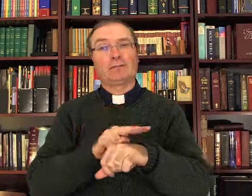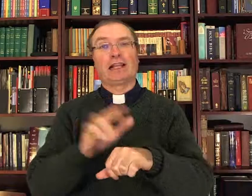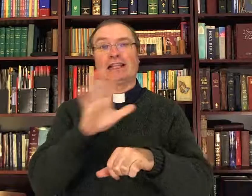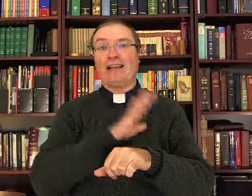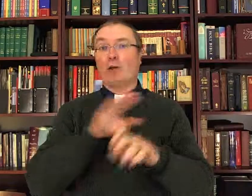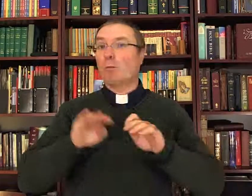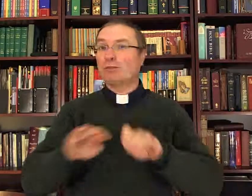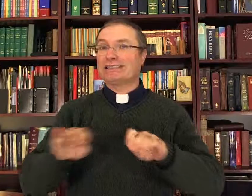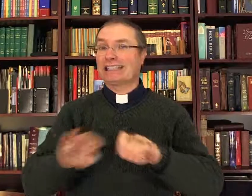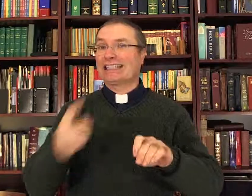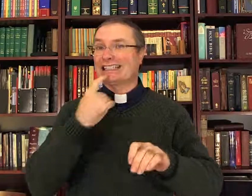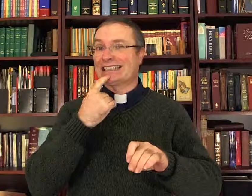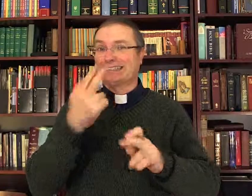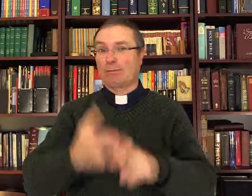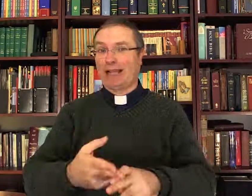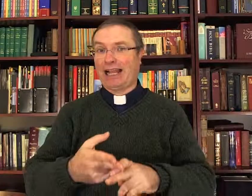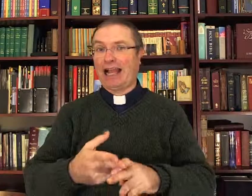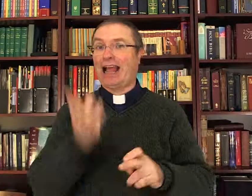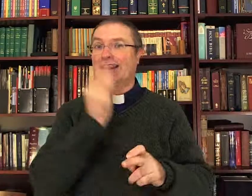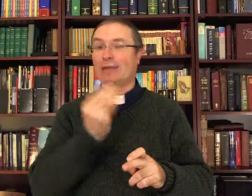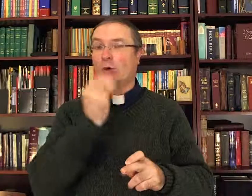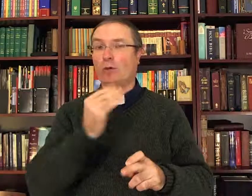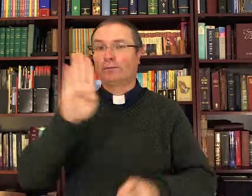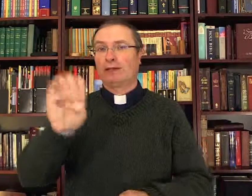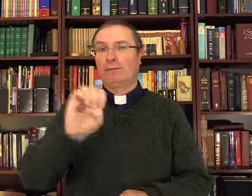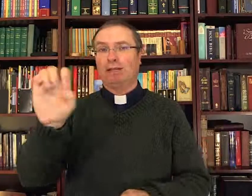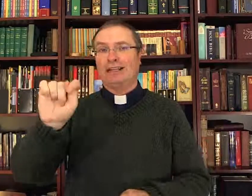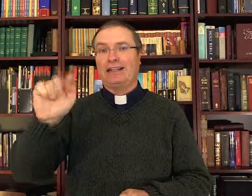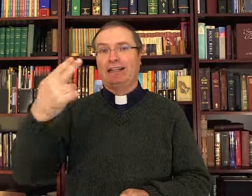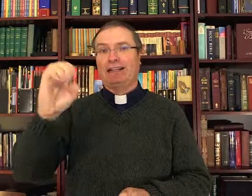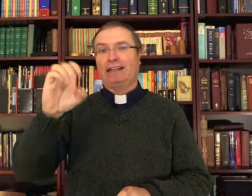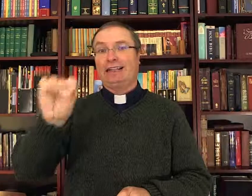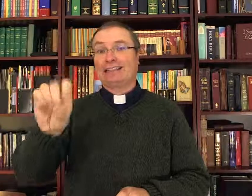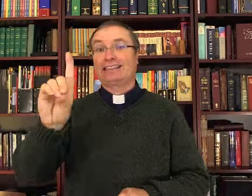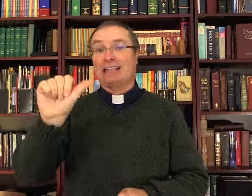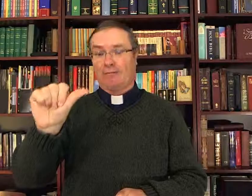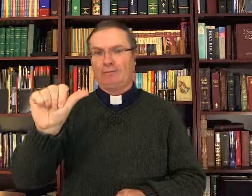il y a une piscine qui s'appelle en hébreu Béthesda